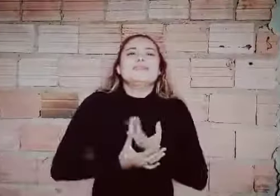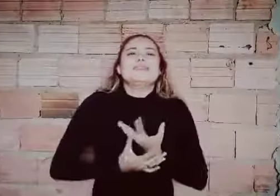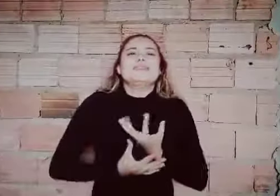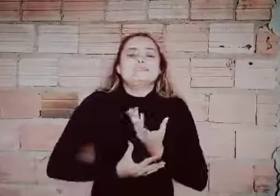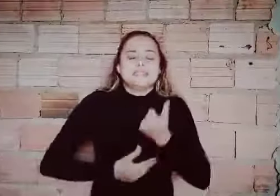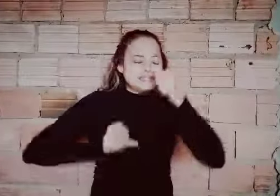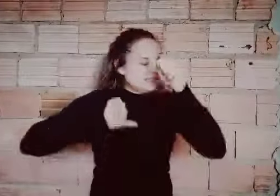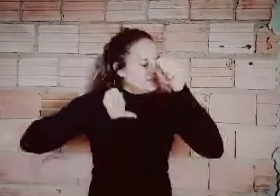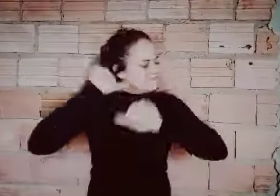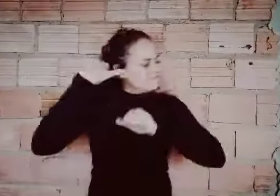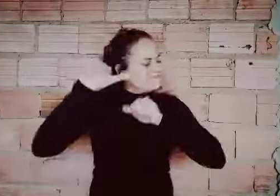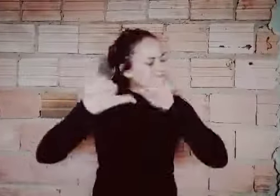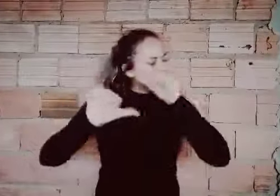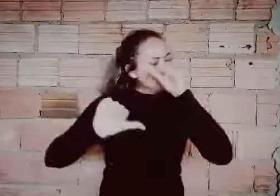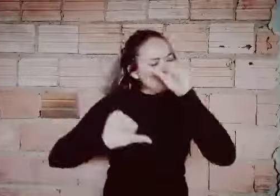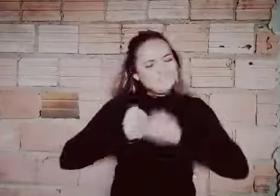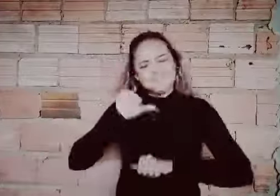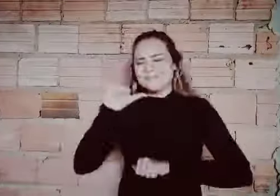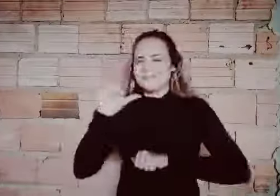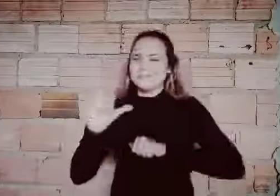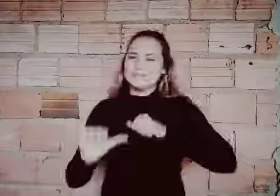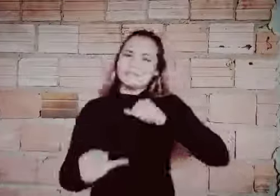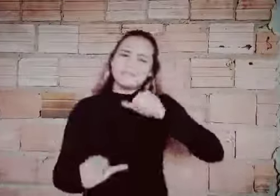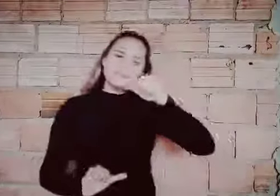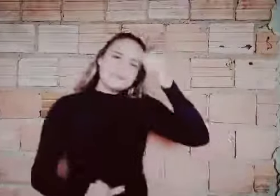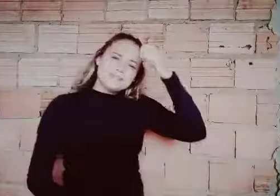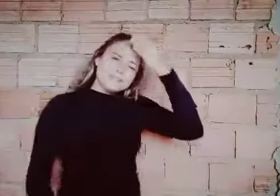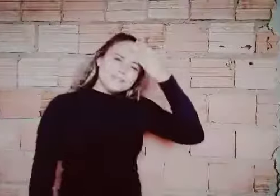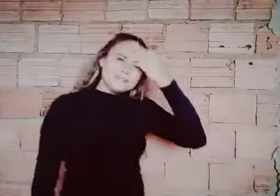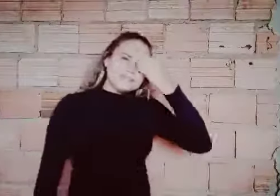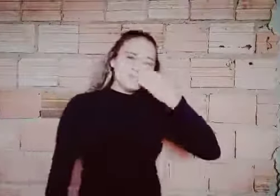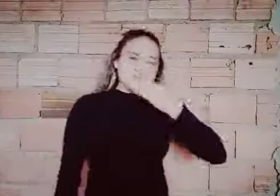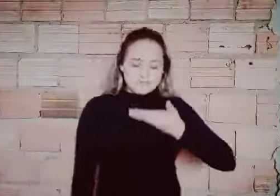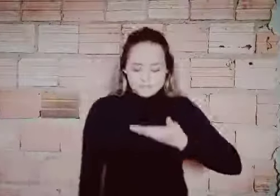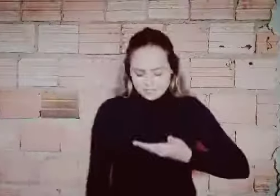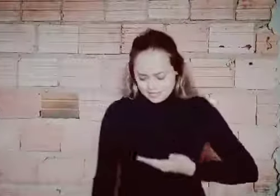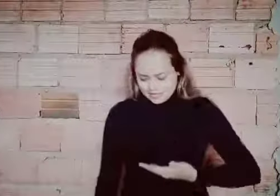Transforme o meu ser